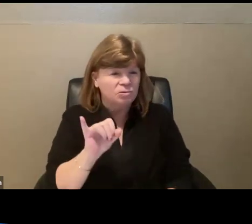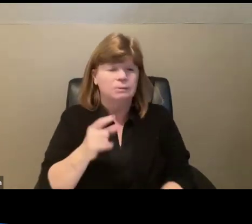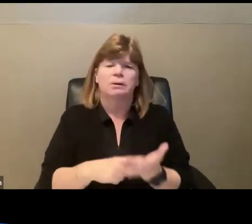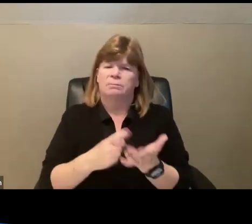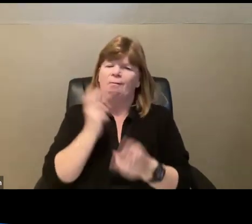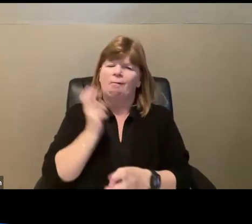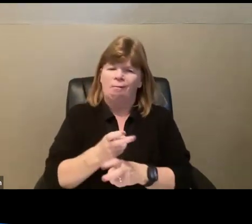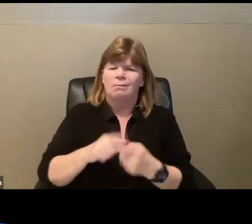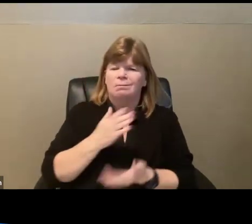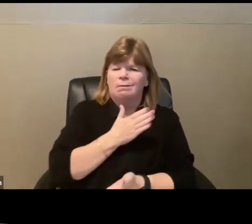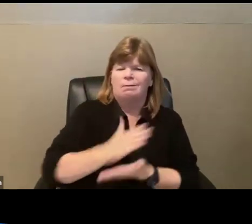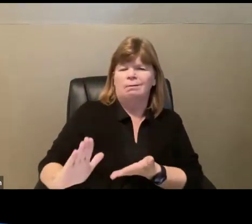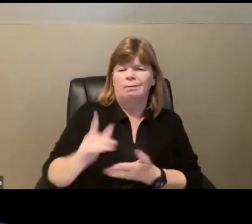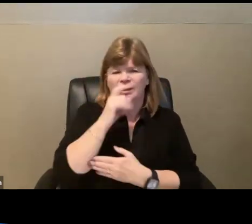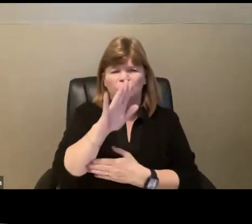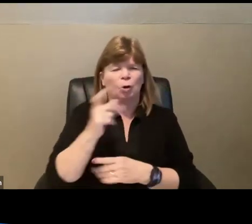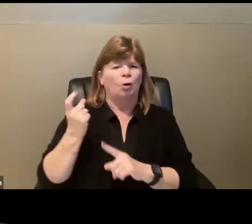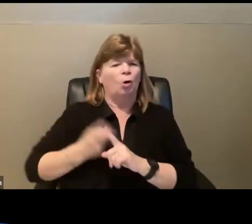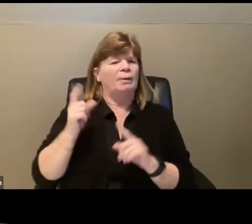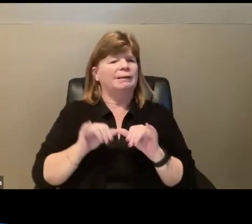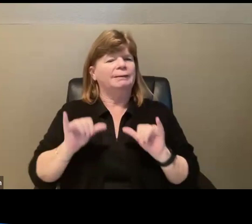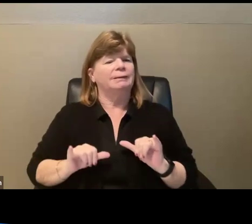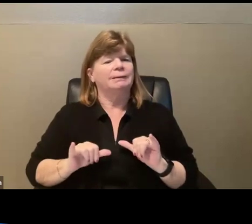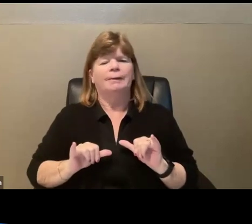de ellas porque el sistema nervioso autónomo no puede montar esa defensa.